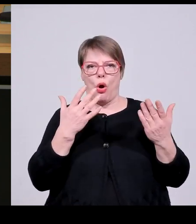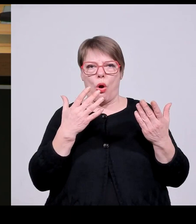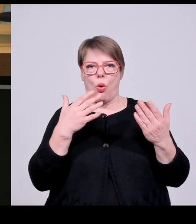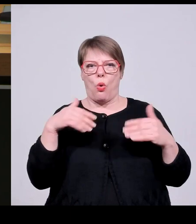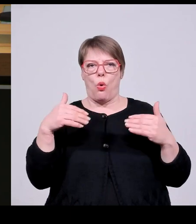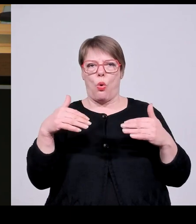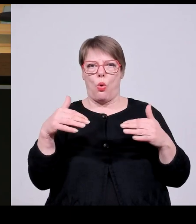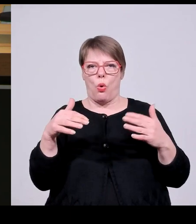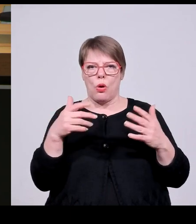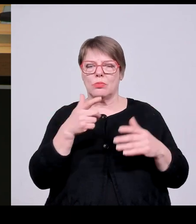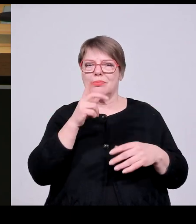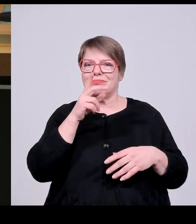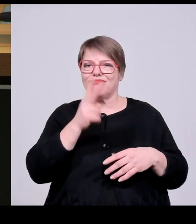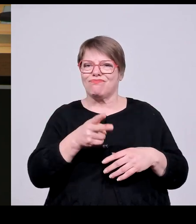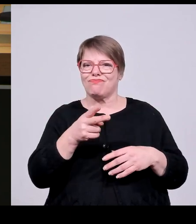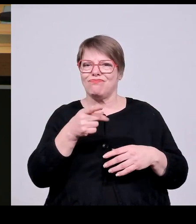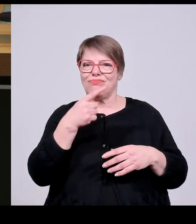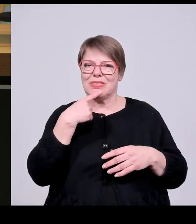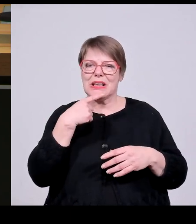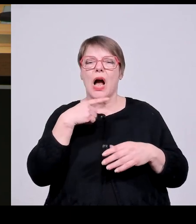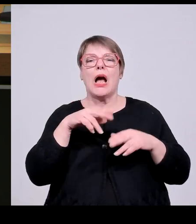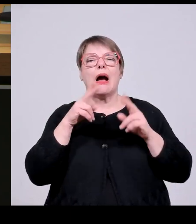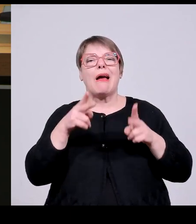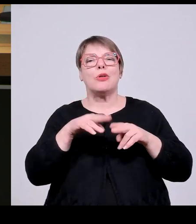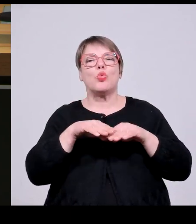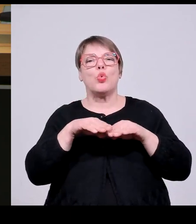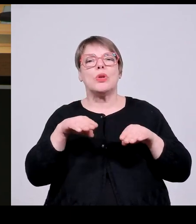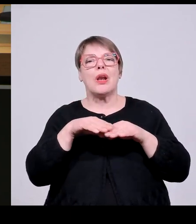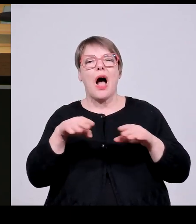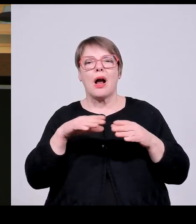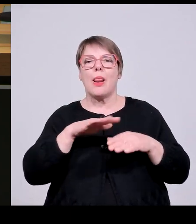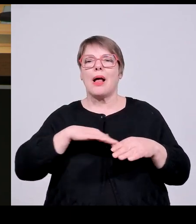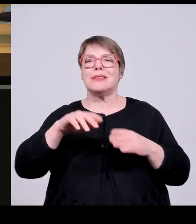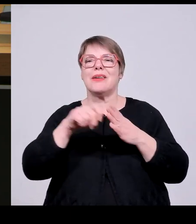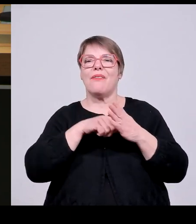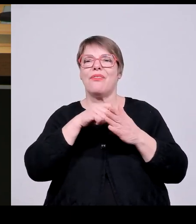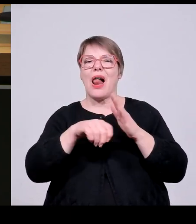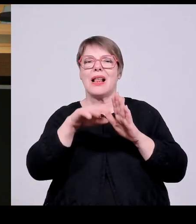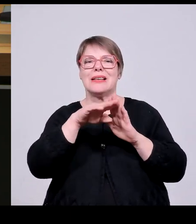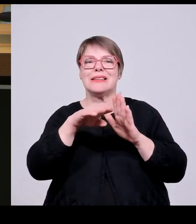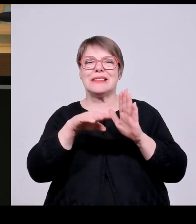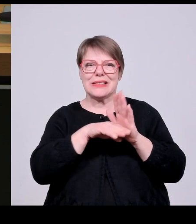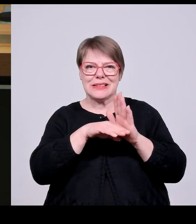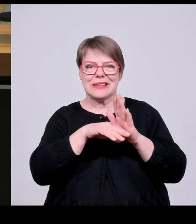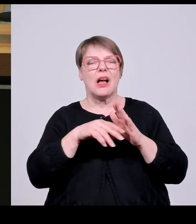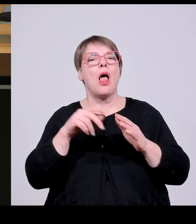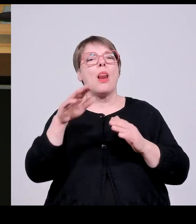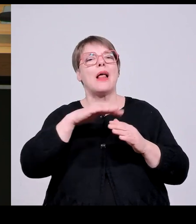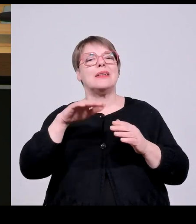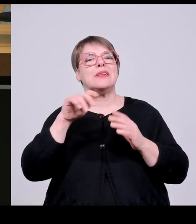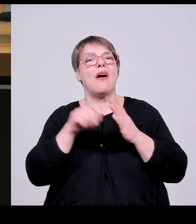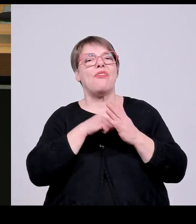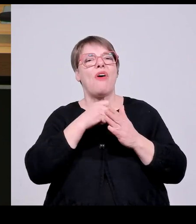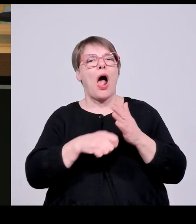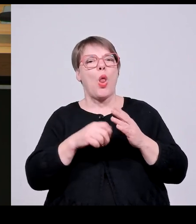so ich sehe hier in dem Vorliegen Gesetzentwurf in der Tat eine Möglichkeit, eine Rechtslücke zu schließen und eine Rechtssicherheit für die dann